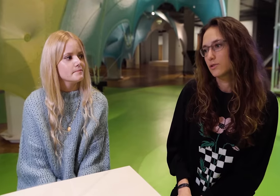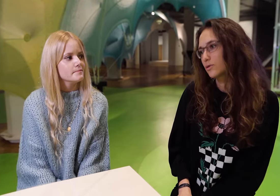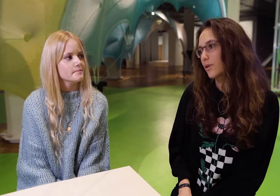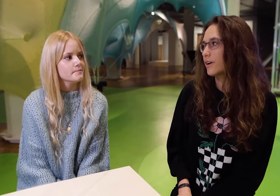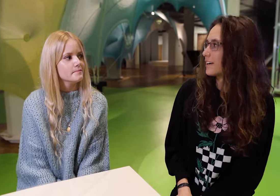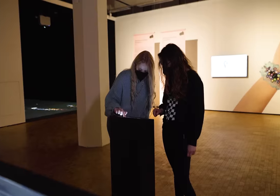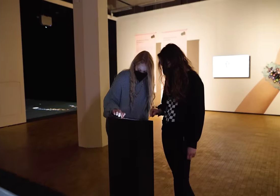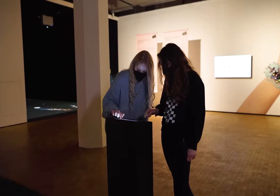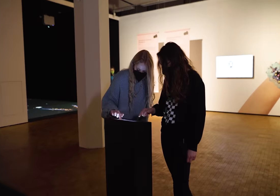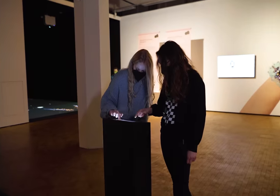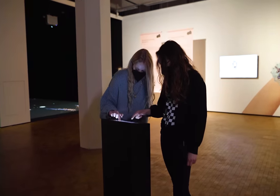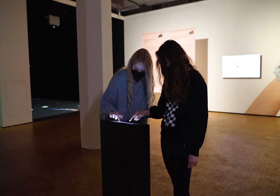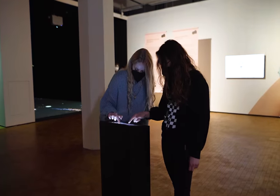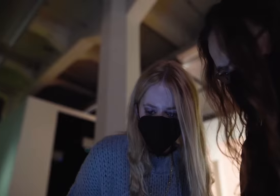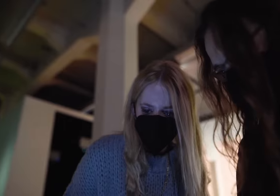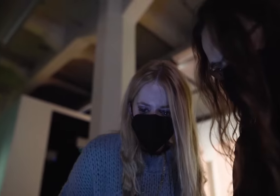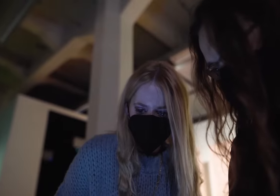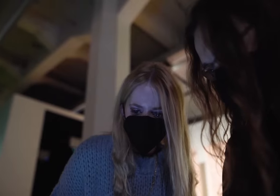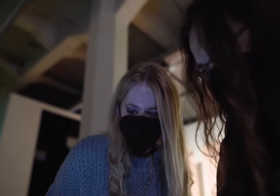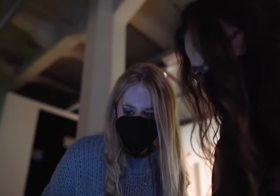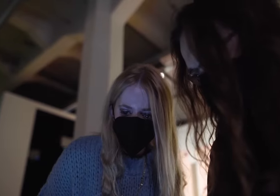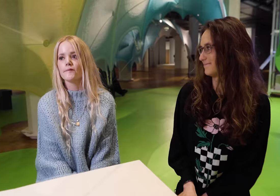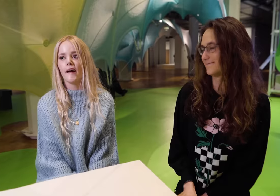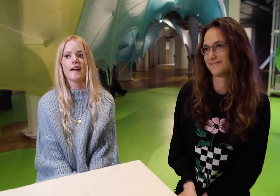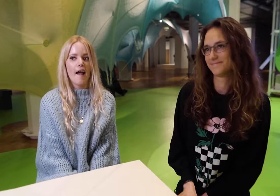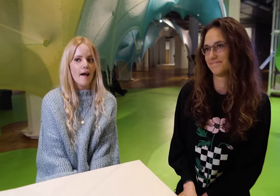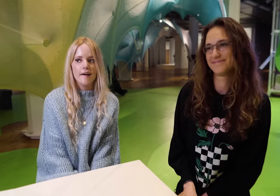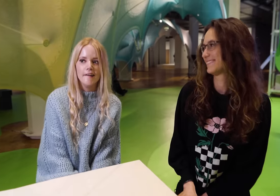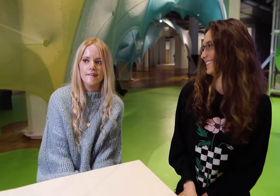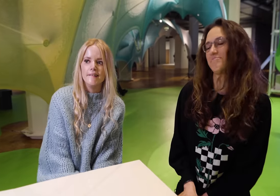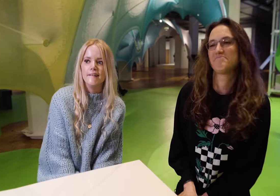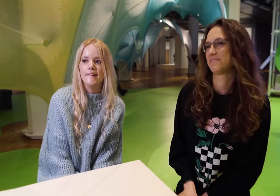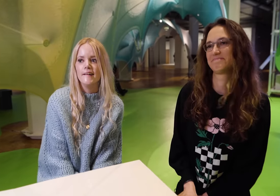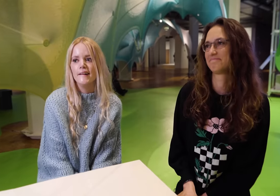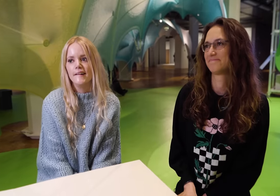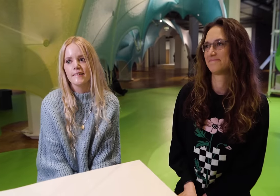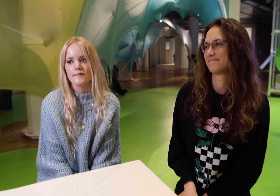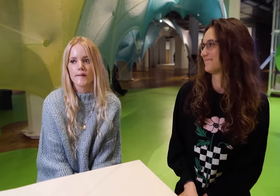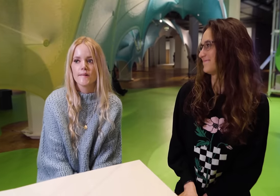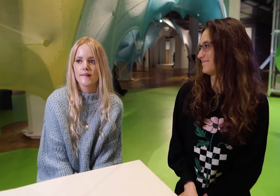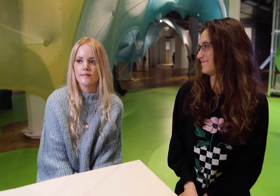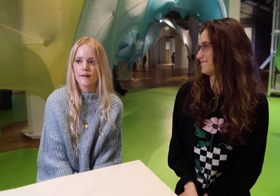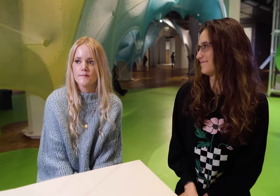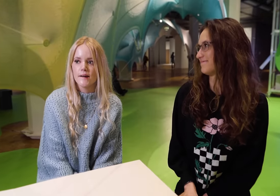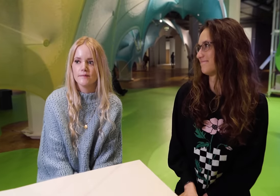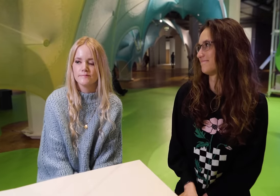sie war immer für mich da, hat mir zugehört. Isa nervt's auch nicht, wenn ich sie fünfmal frag: "Hä?" Sie wiederholt's einfach immer.